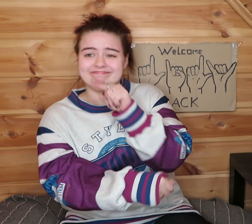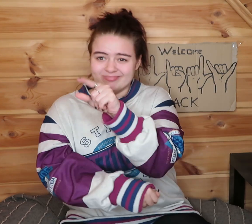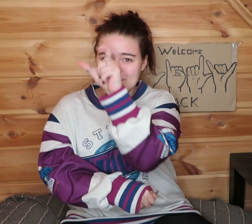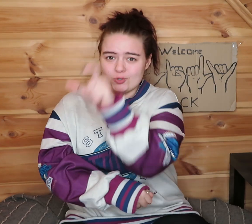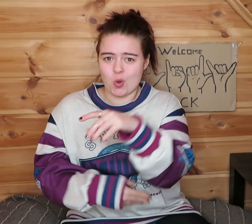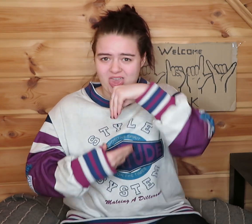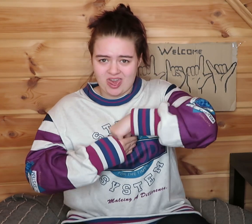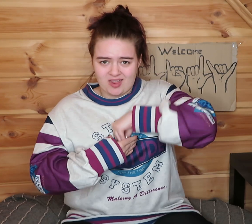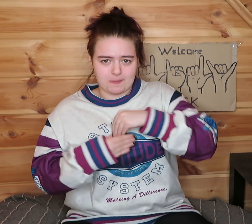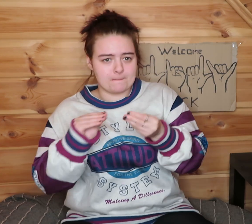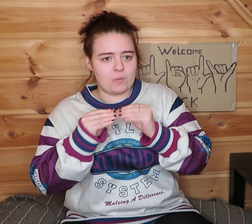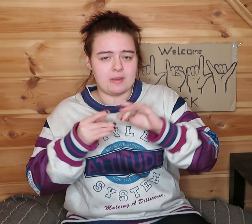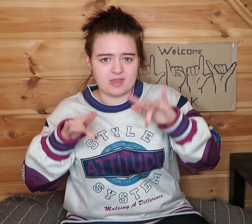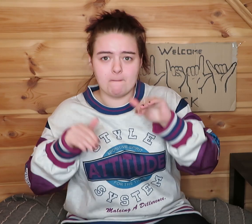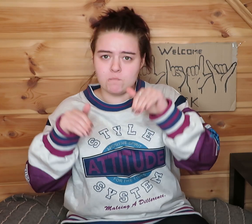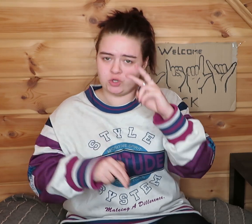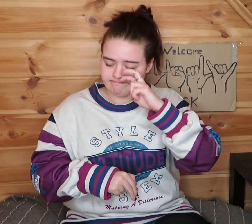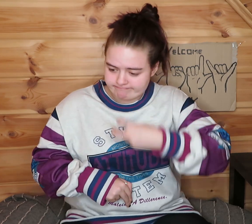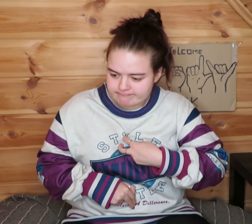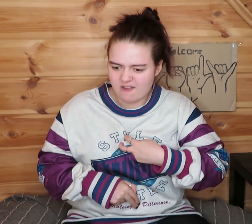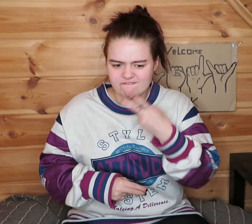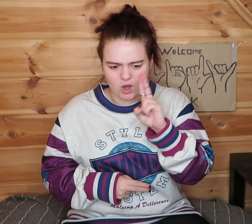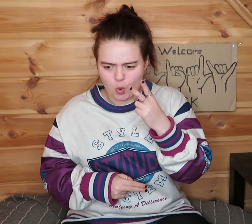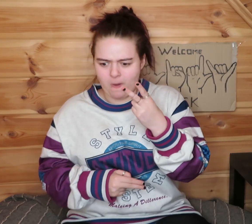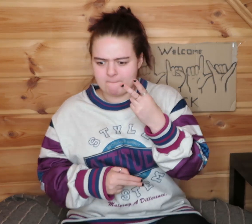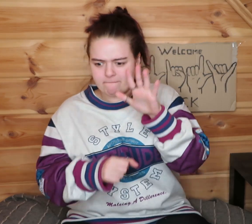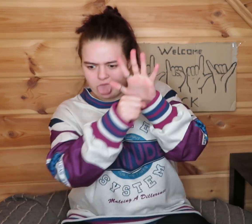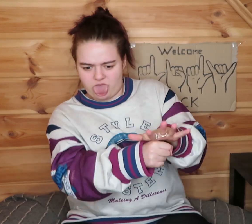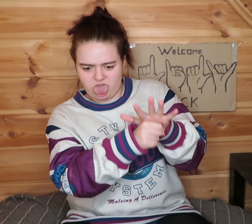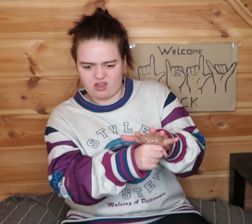Die Person, die diskriminiert hat ein Problem und muss in sich hineinschauen und sich fragen